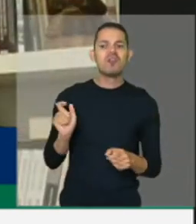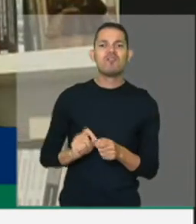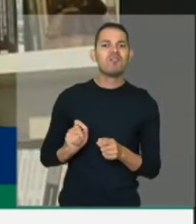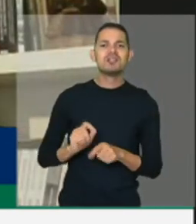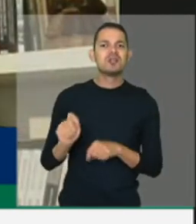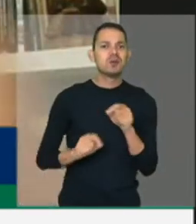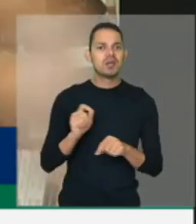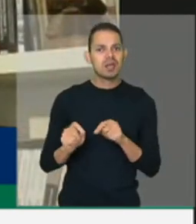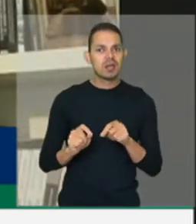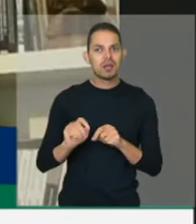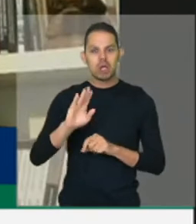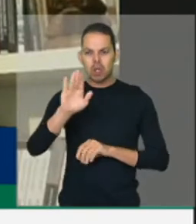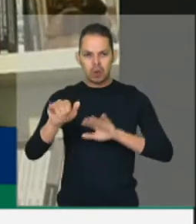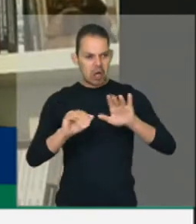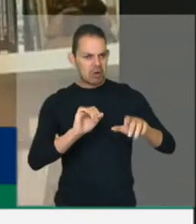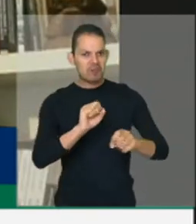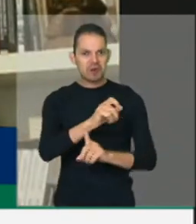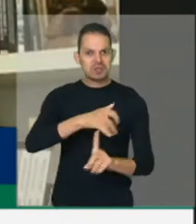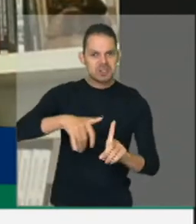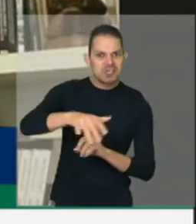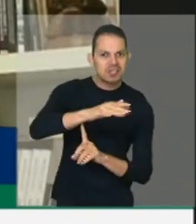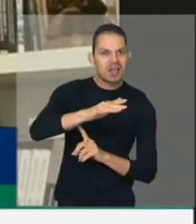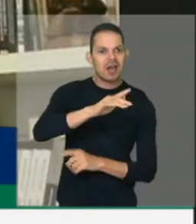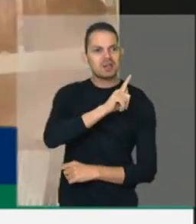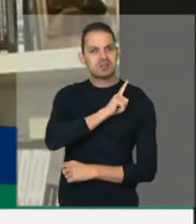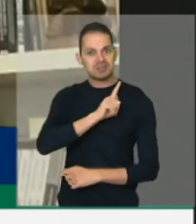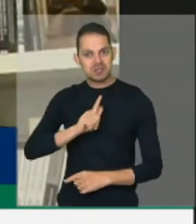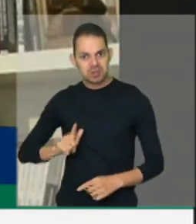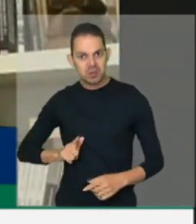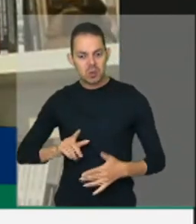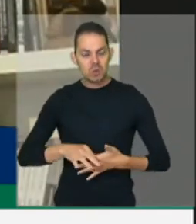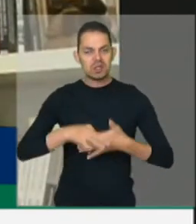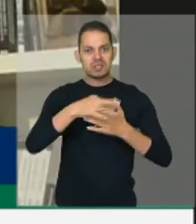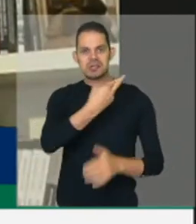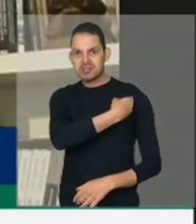MOMENTO COMO ESSE CONVOCA A SOCIEDADE... OS GOVERNADORES... LIDERANÇAS RELIGIOSAS... EMPRESÁRIOS...